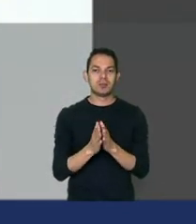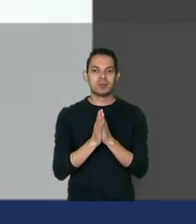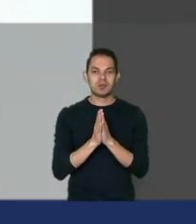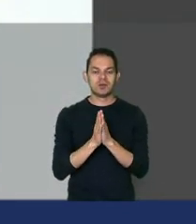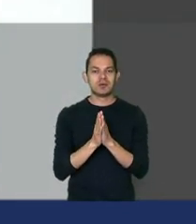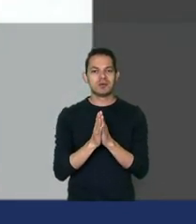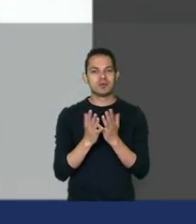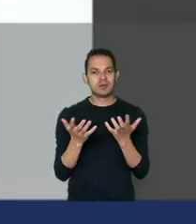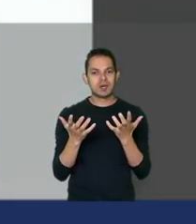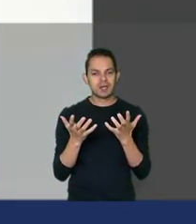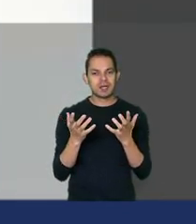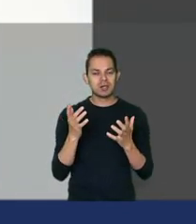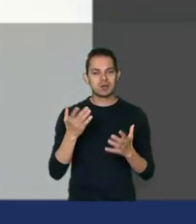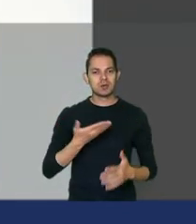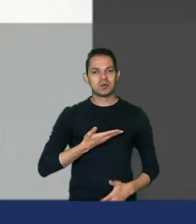NOSSA PAUTA, PARA SER VOTADO HOJE AQUI NA CÂMARA , QUERO